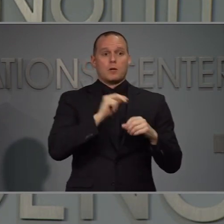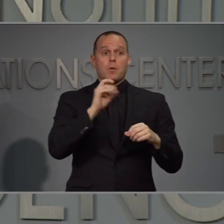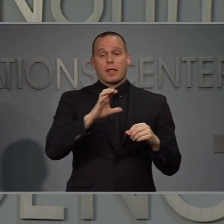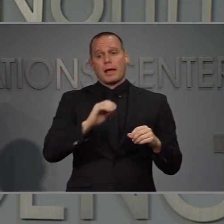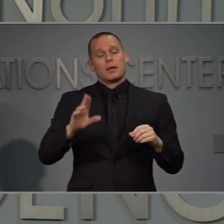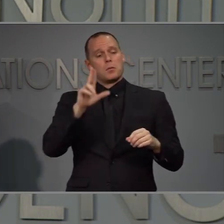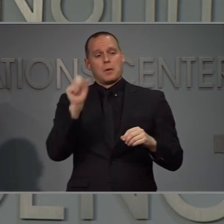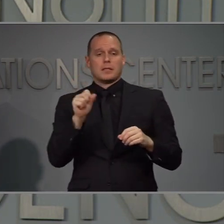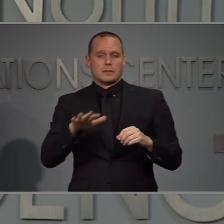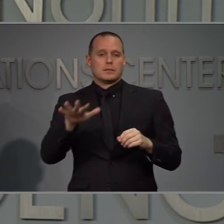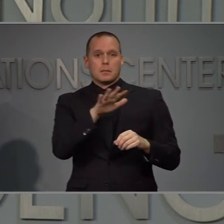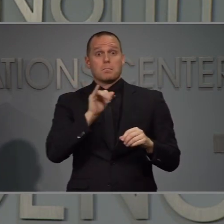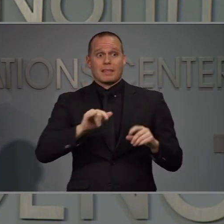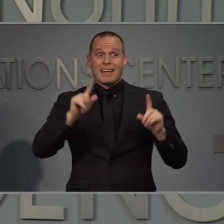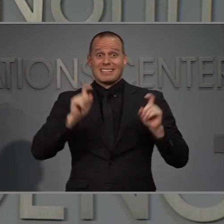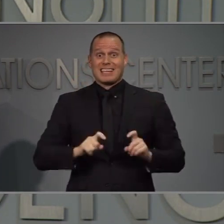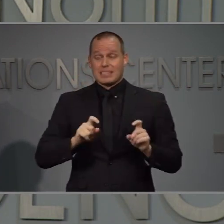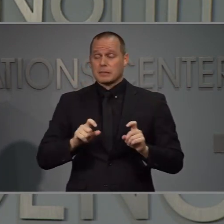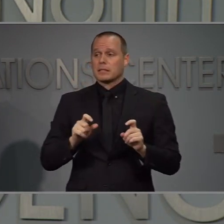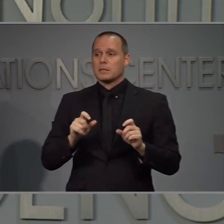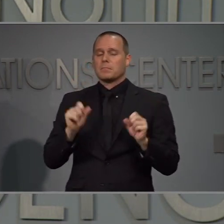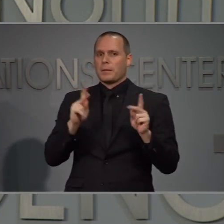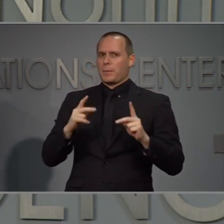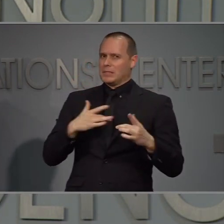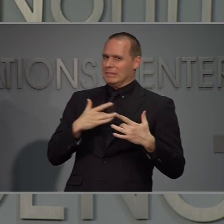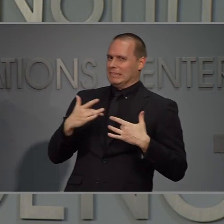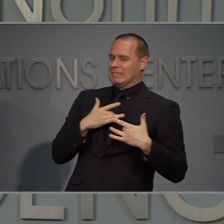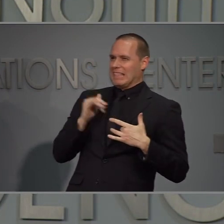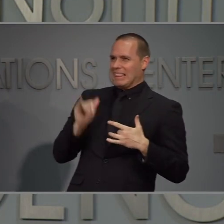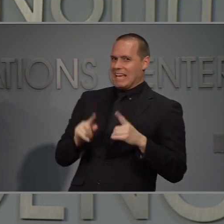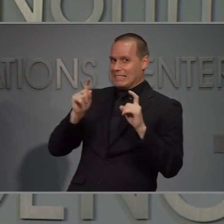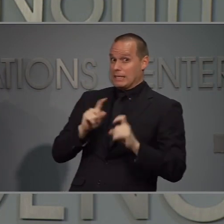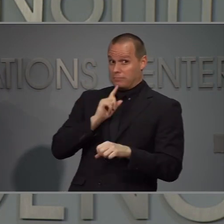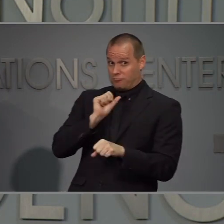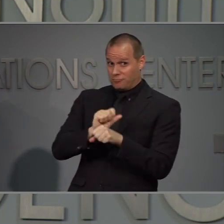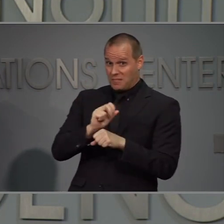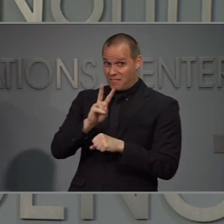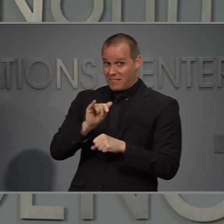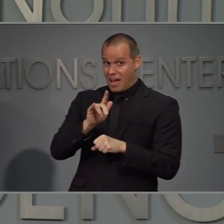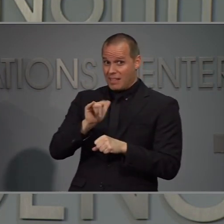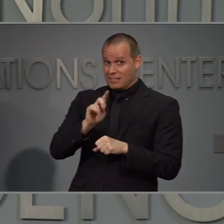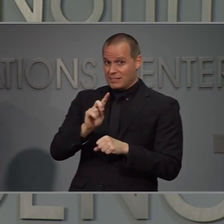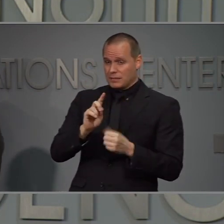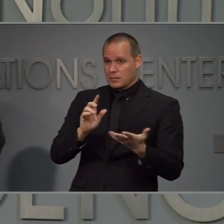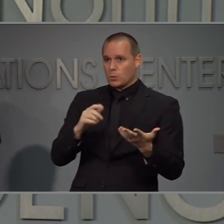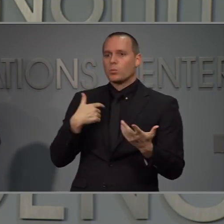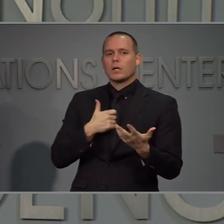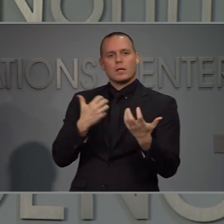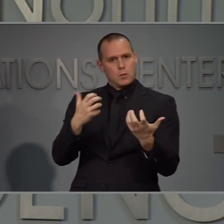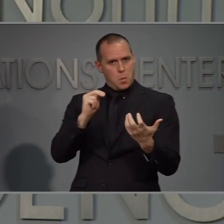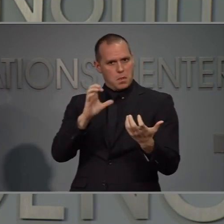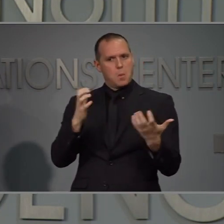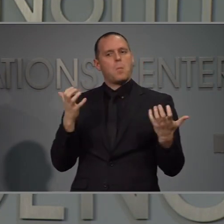en todo el país, pero también ha habido preocupaciones sobre